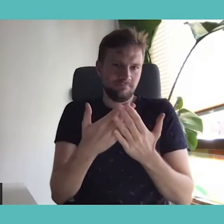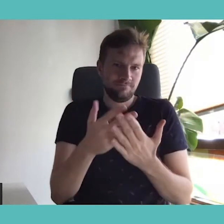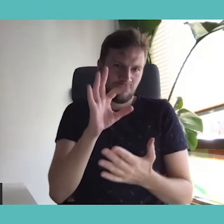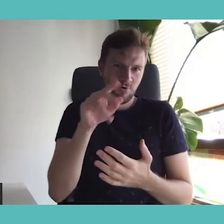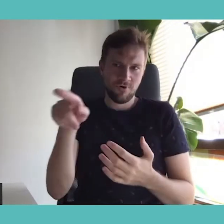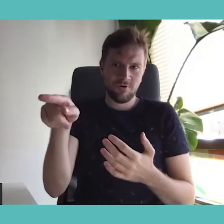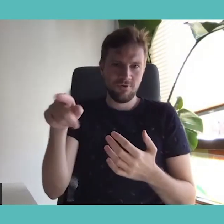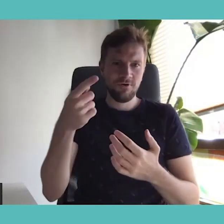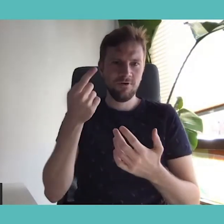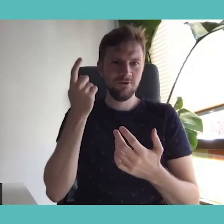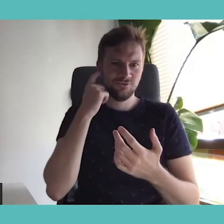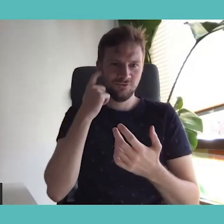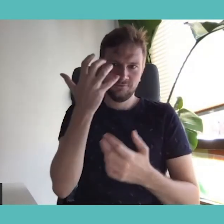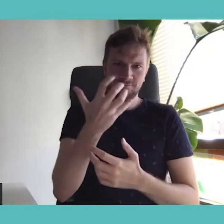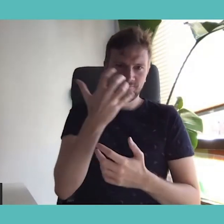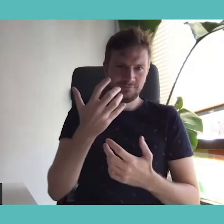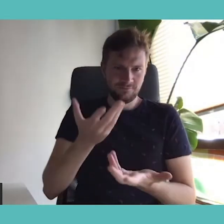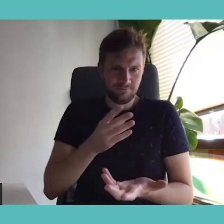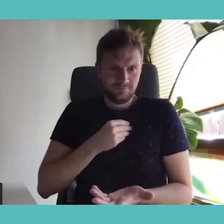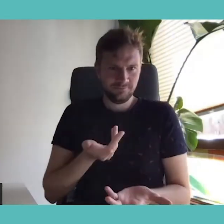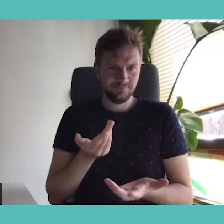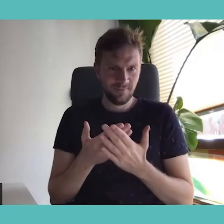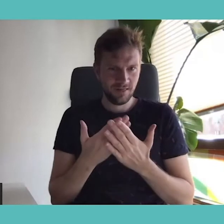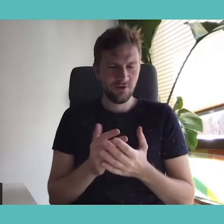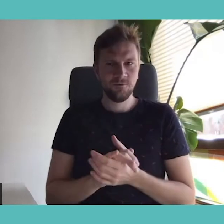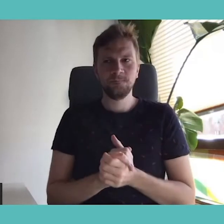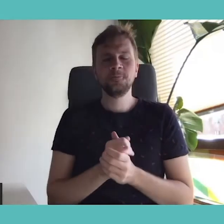Staram się to robić, bo wiem, że słyszący też oglądają moje filmy.